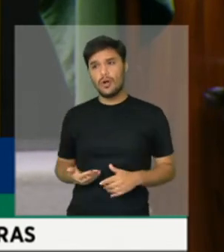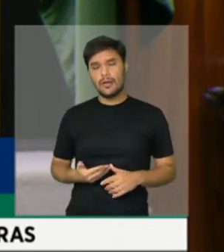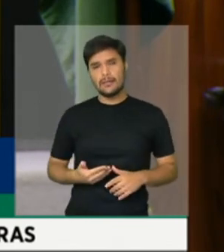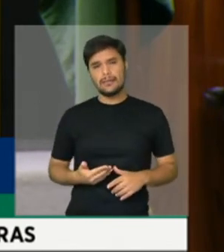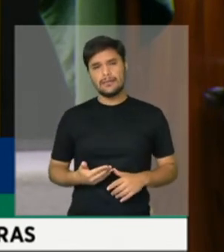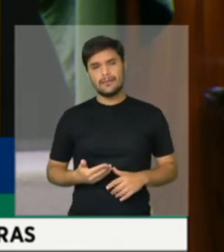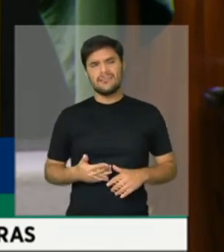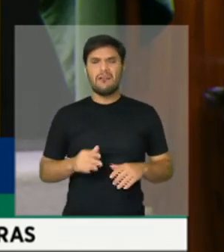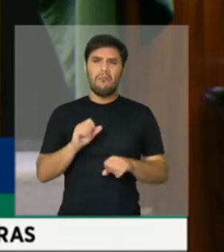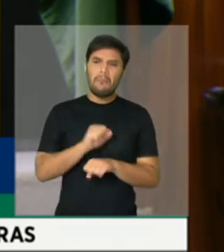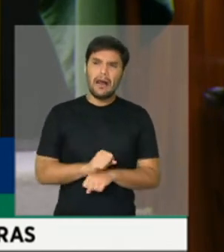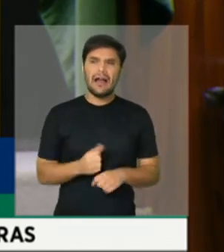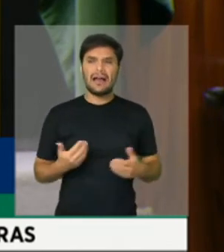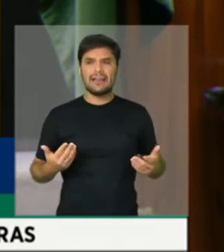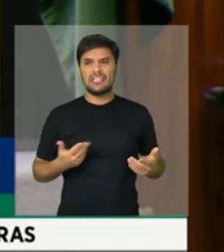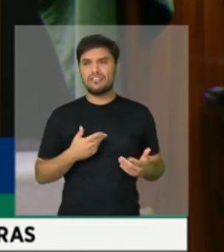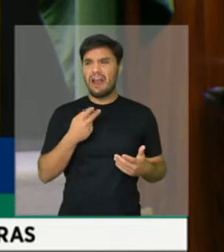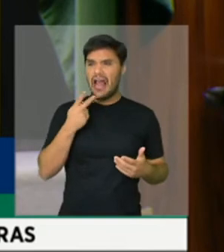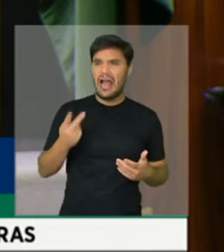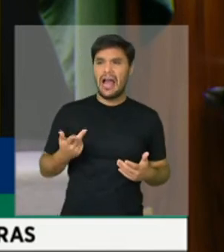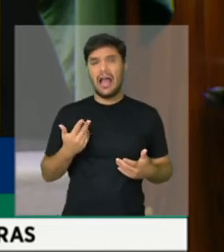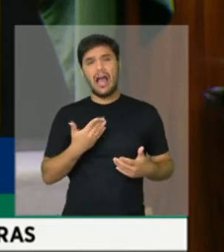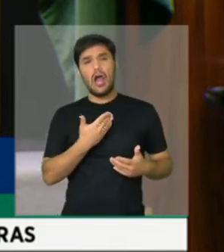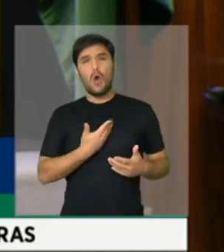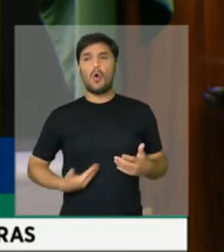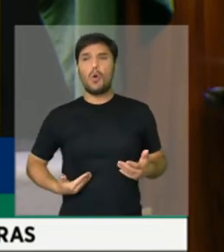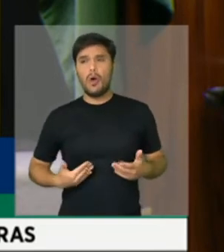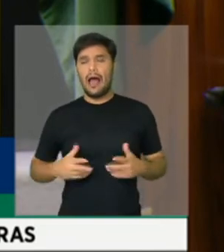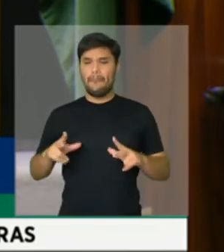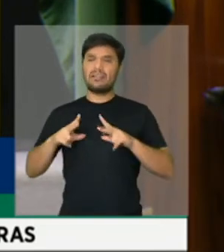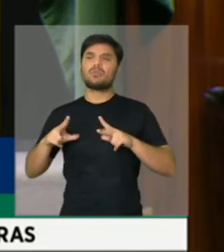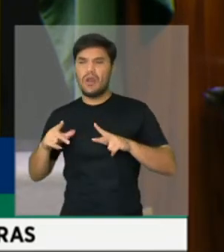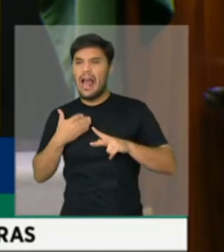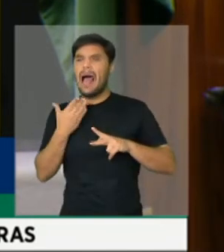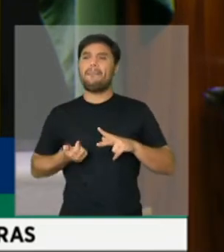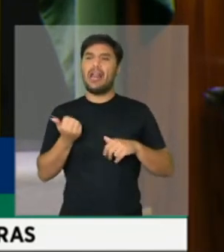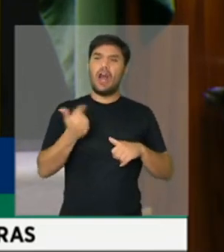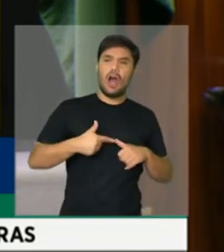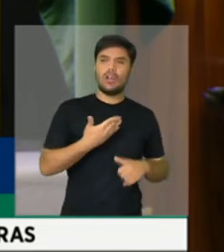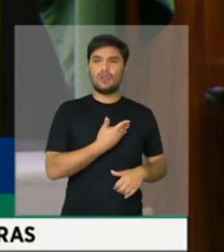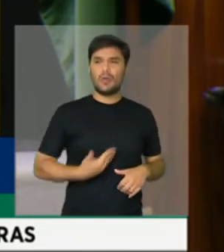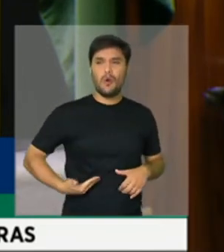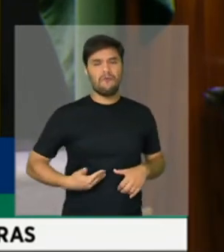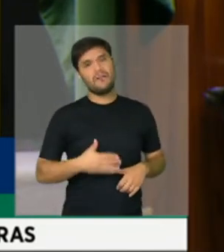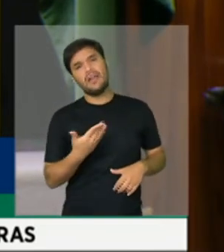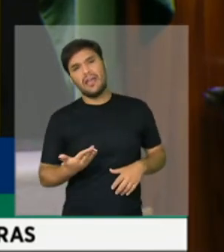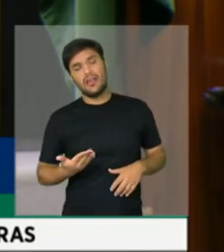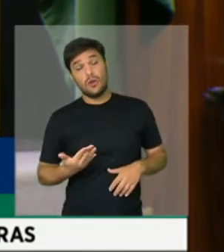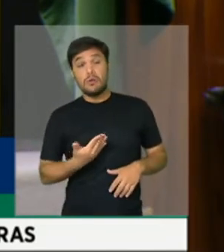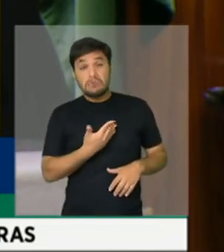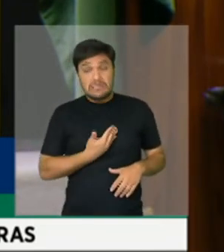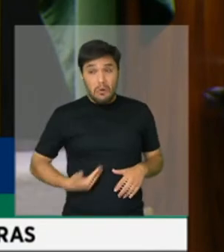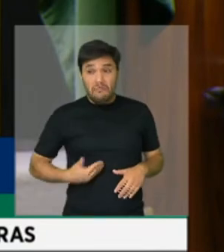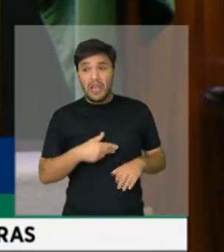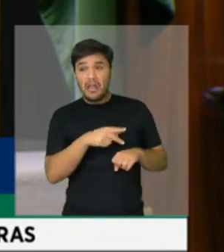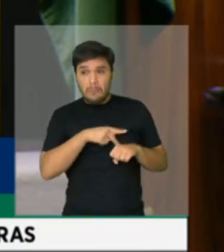EMPREGO. ONDE É ESTA INICIATIVA PRIVADA NORTE-AMERICANA? POR QUE O ESTADO ESTÁ LÁ SOCORRENDO AS